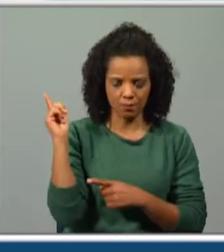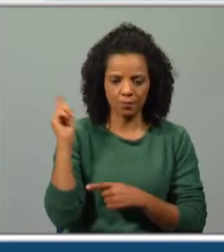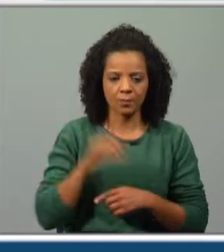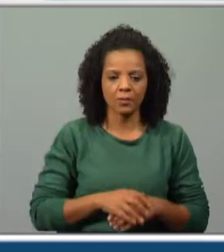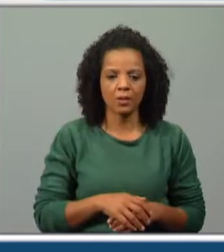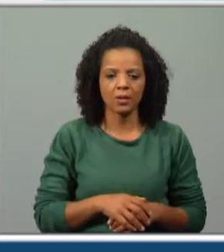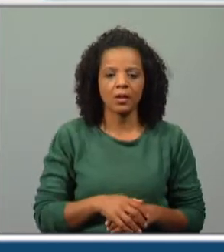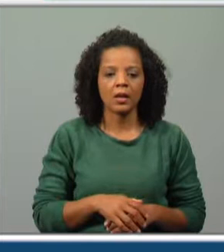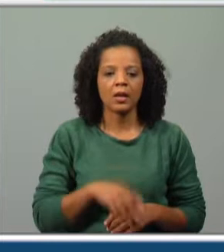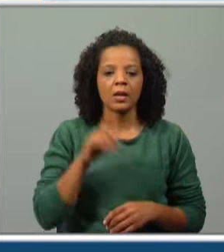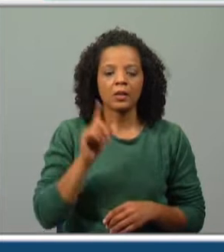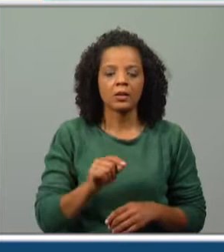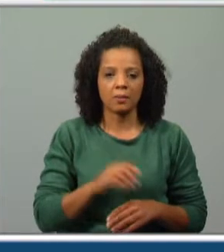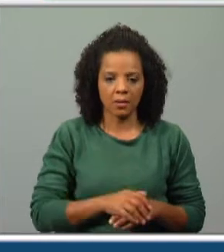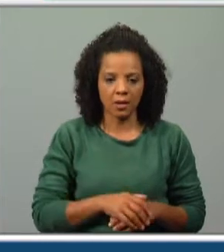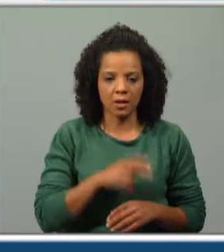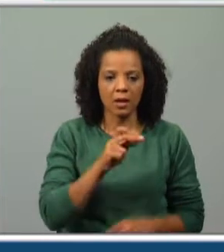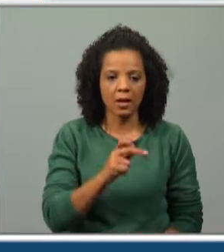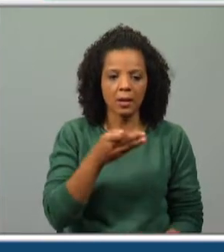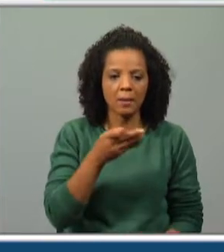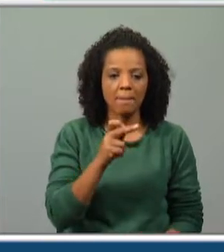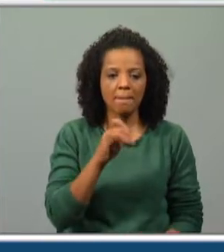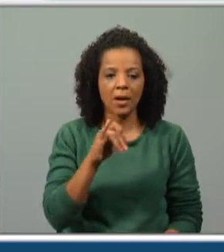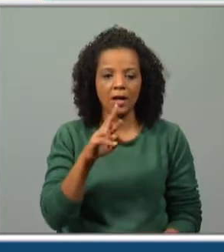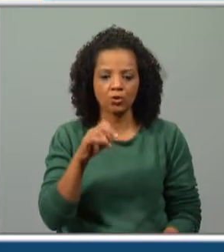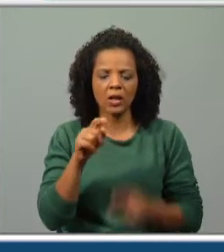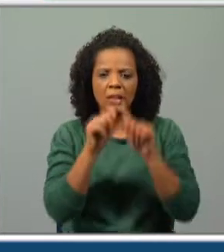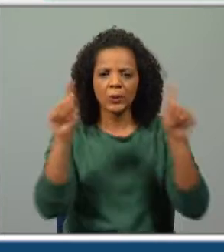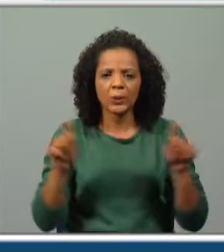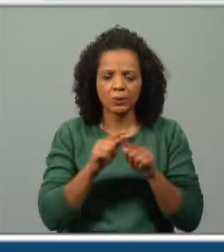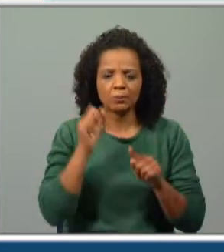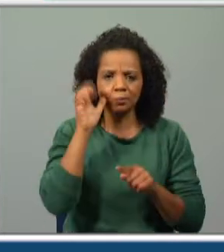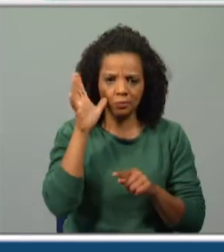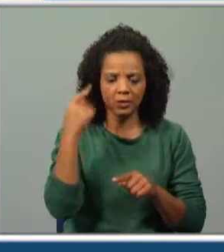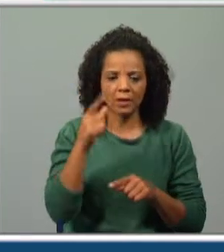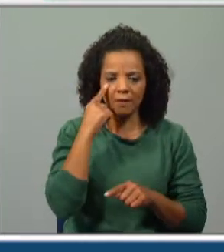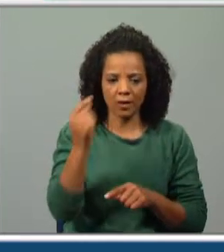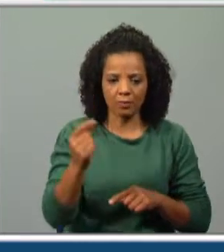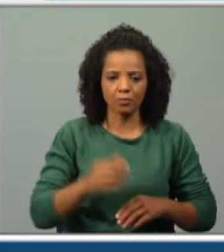apaixonadamente a cair sobre o verbo abraçar e magnificamente mostrarmos como 熱情地落在動詞上擁抱並華麗地展示如何